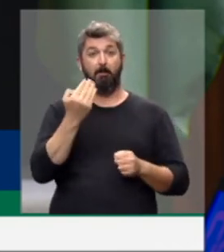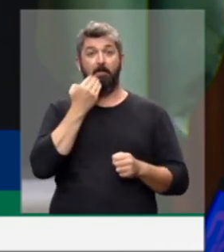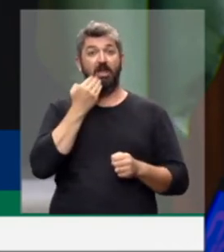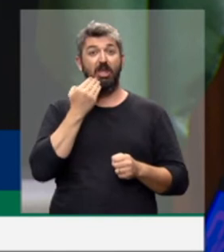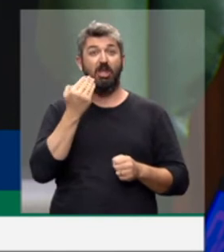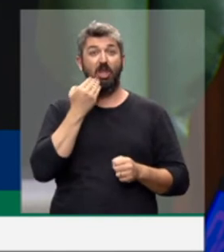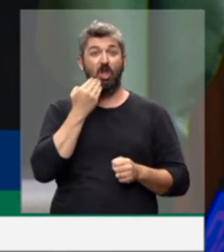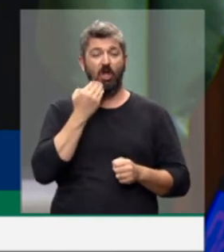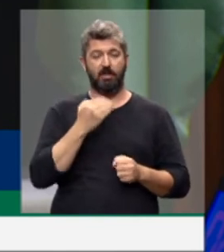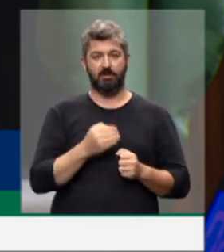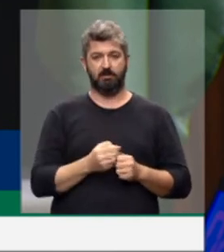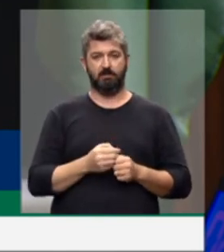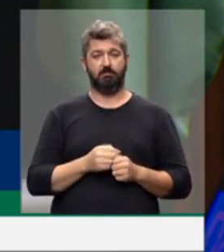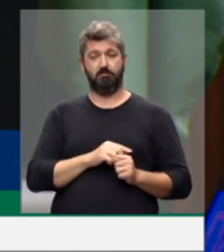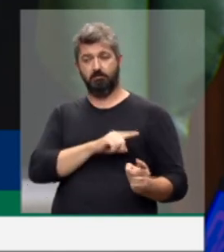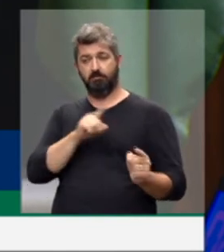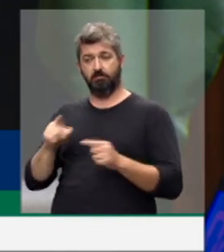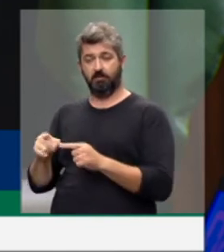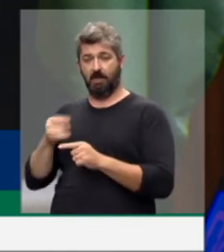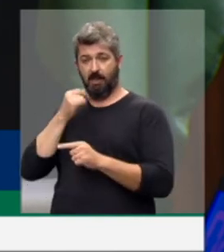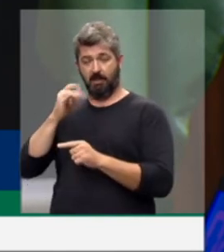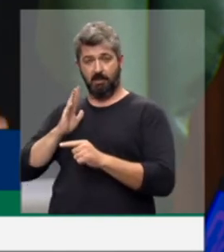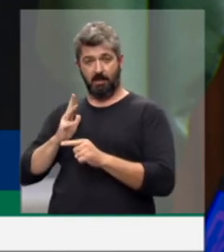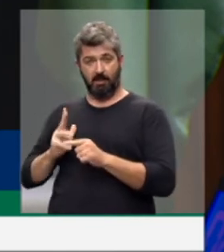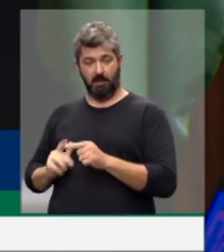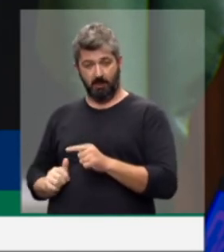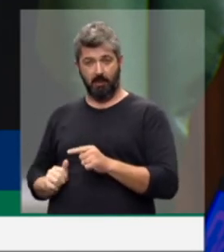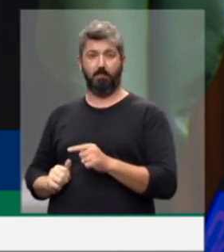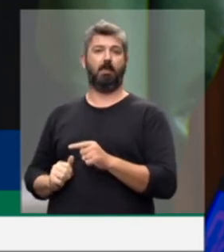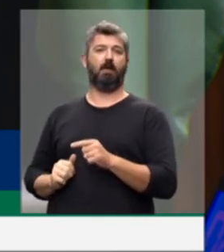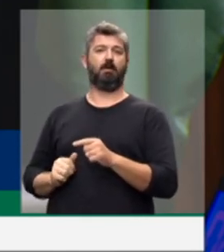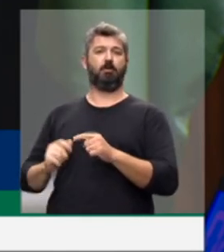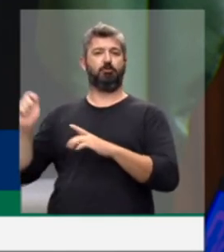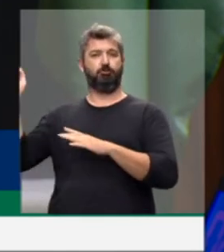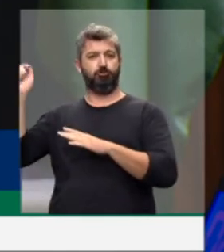O SUBSÍDIO PARA POLUENTES FÓSSEIS CONTINUA E COM MUITA